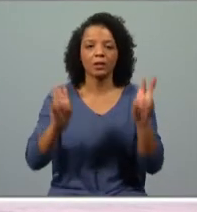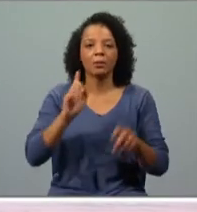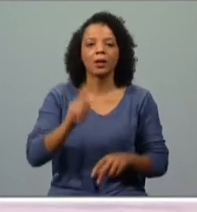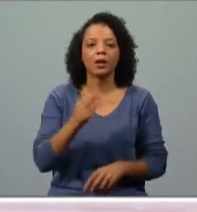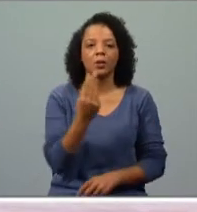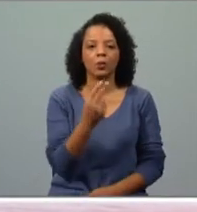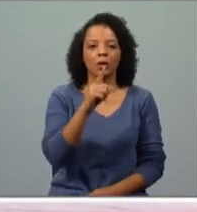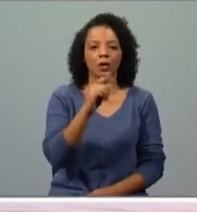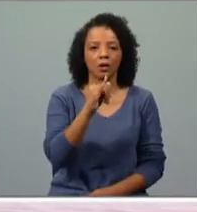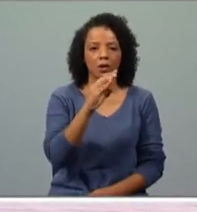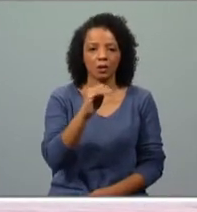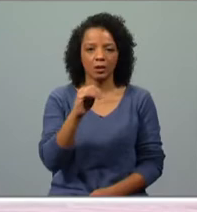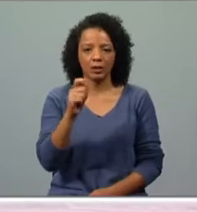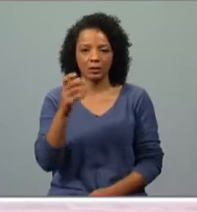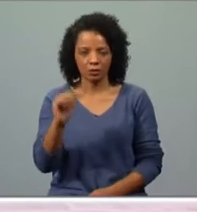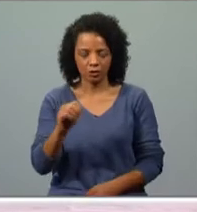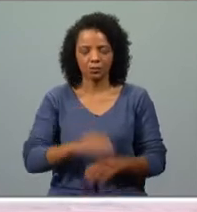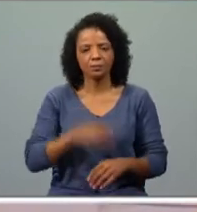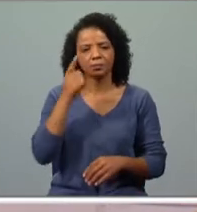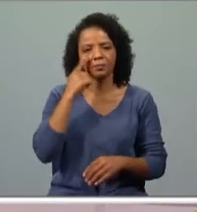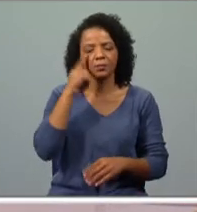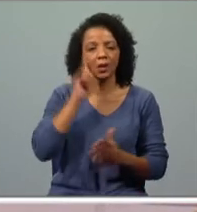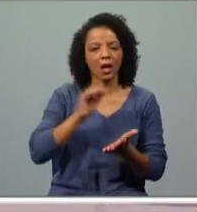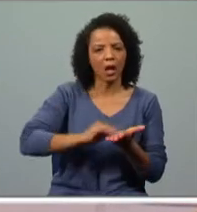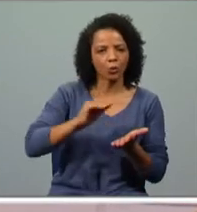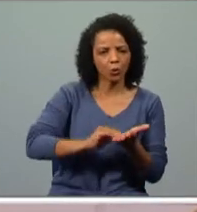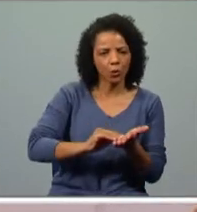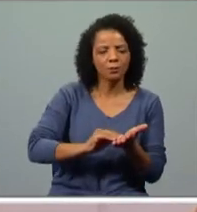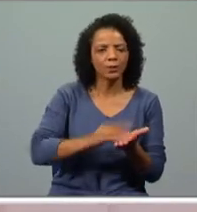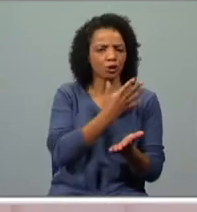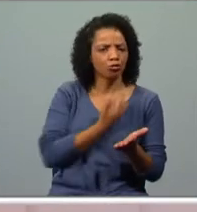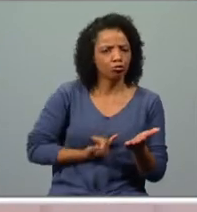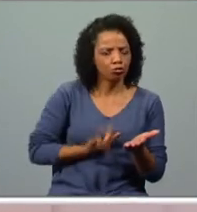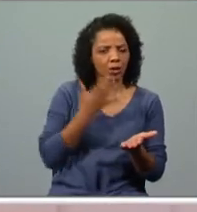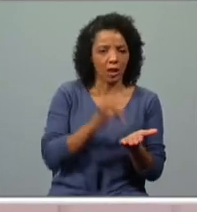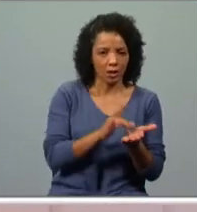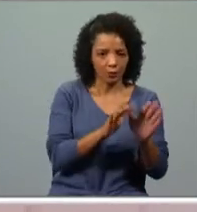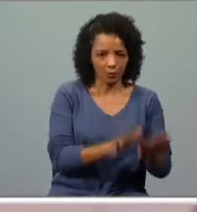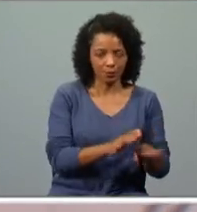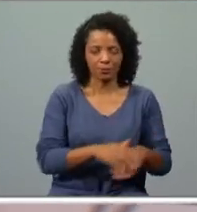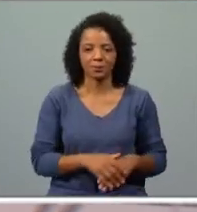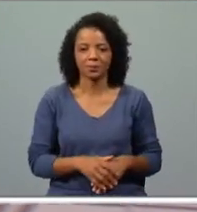vamos conhecer primeiro a sua autora e já voltamos daqui a pouco ao livro então 讓我們先見見它的作者我們很快就會回到這本書上，所以